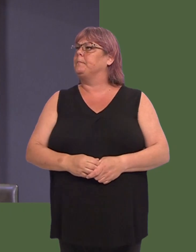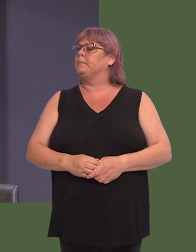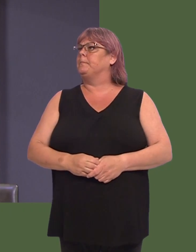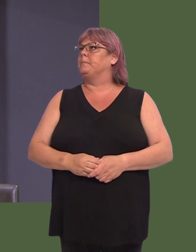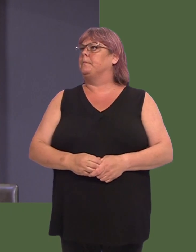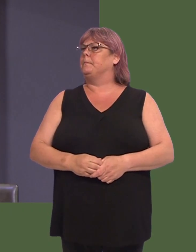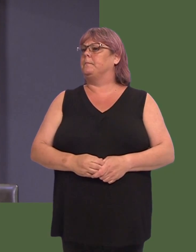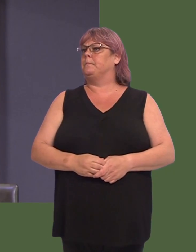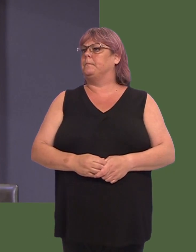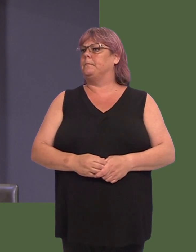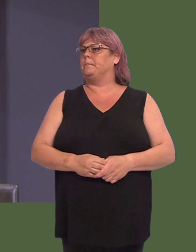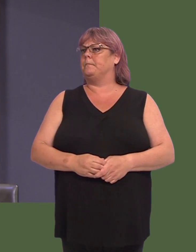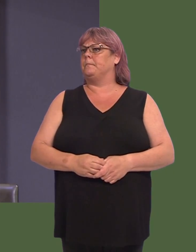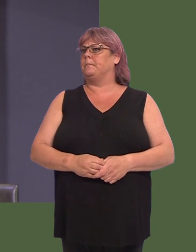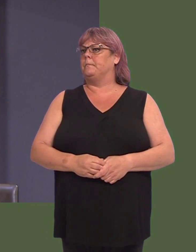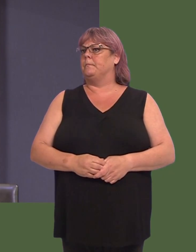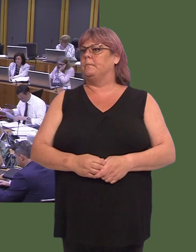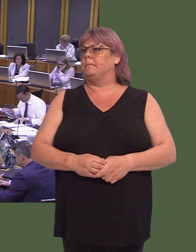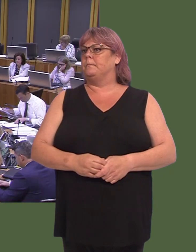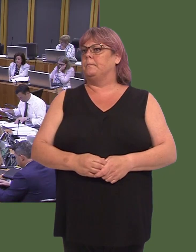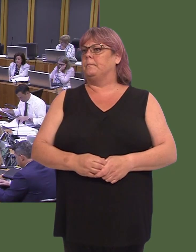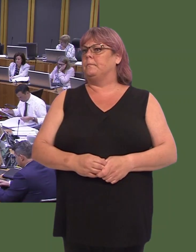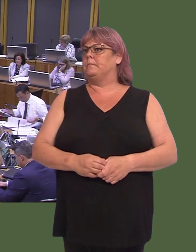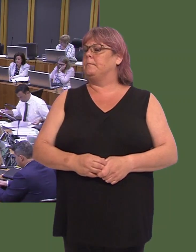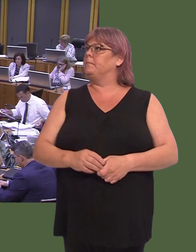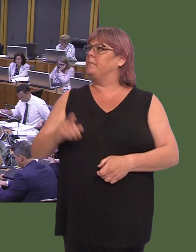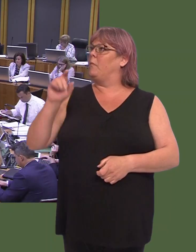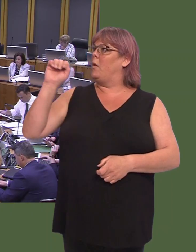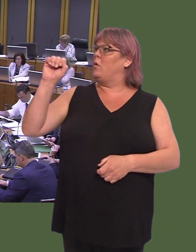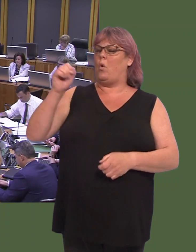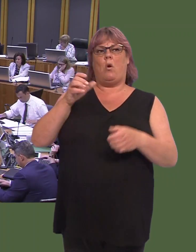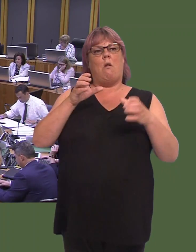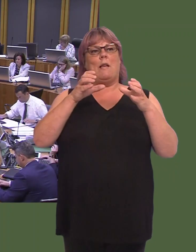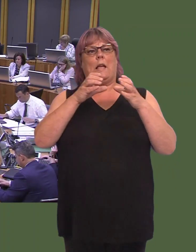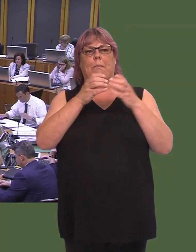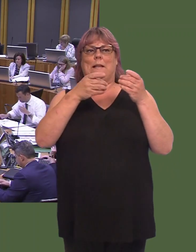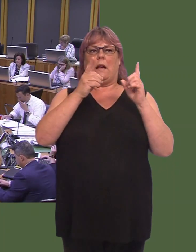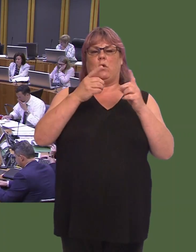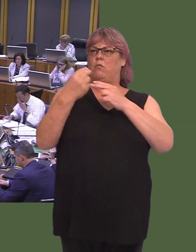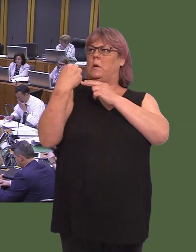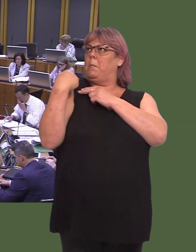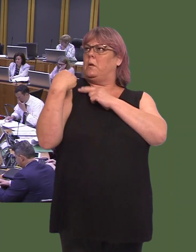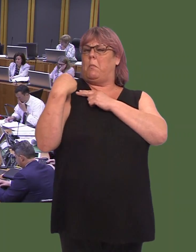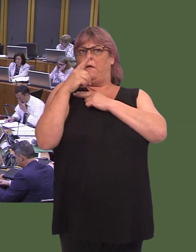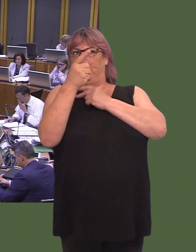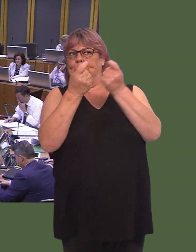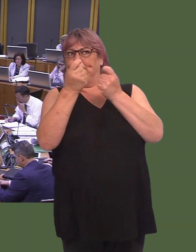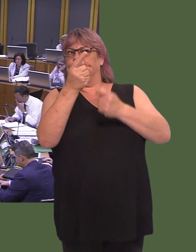Ysgrifennydd Cabinet iechyd chi, ac felly mae'r buck yn stopo yn uniongyrchol gyda'ch Llywodraeth chi. Ni allwch chi ddim gwadu hynny.